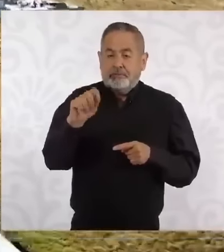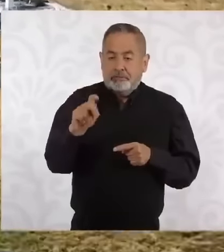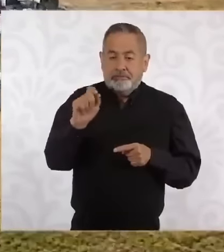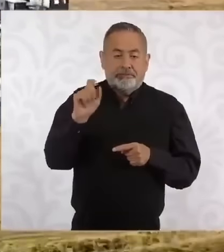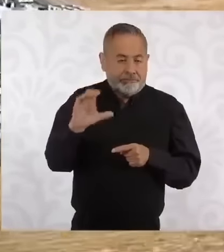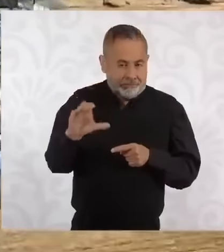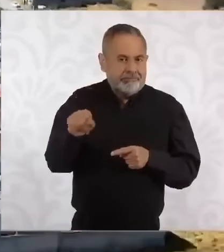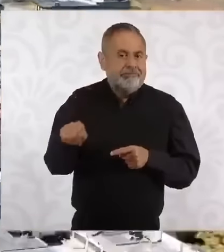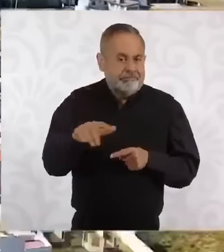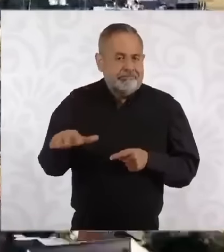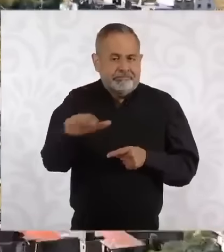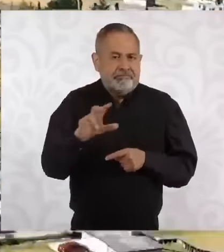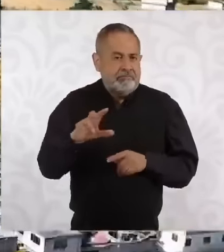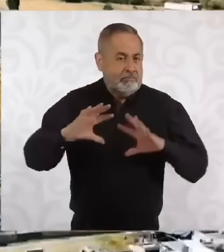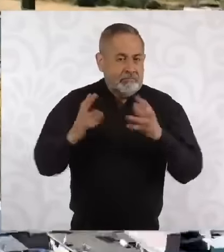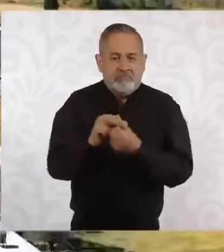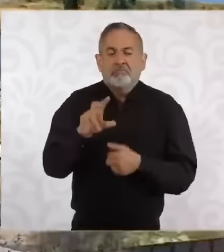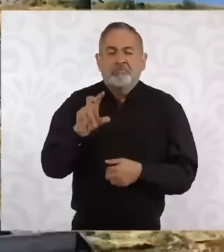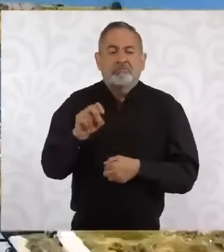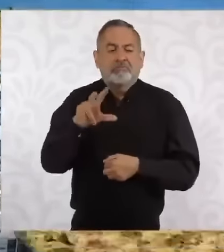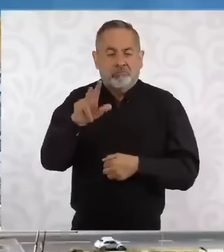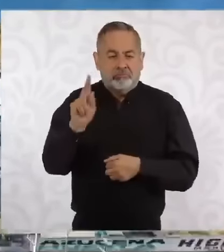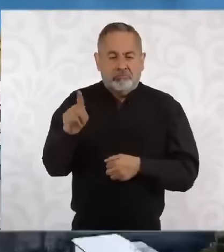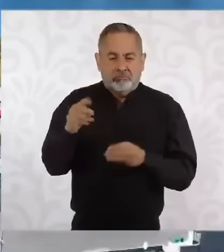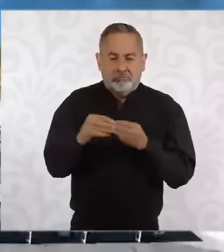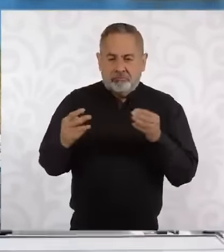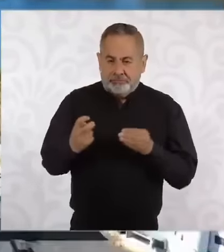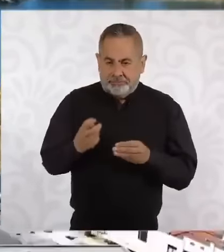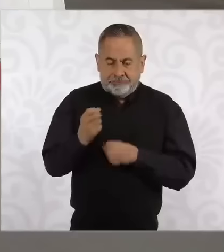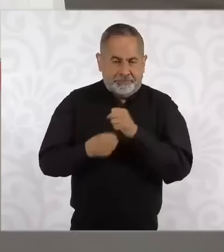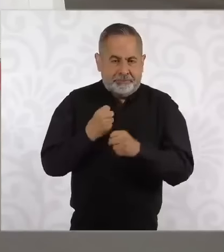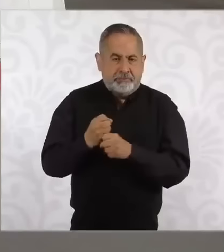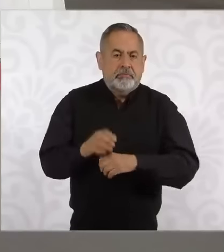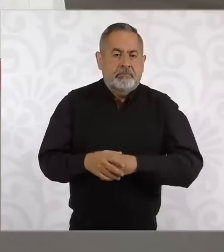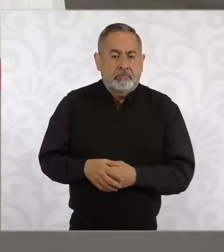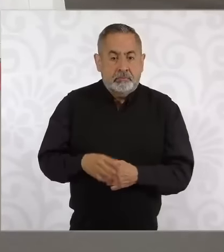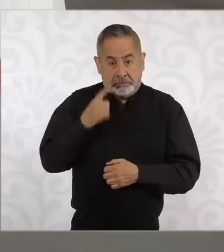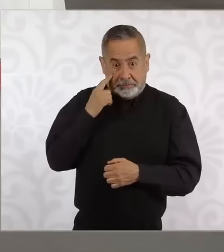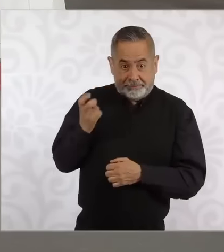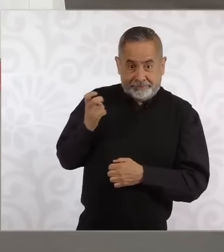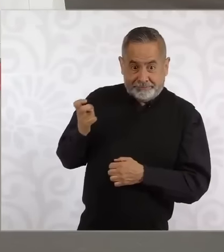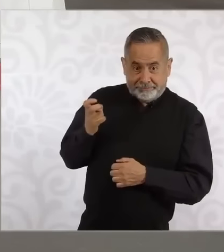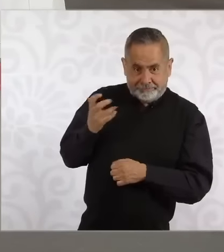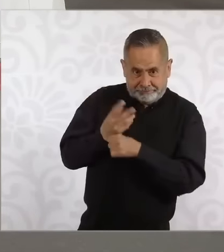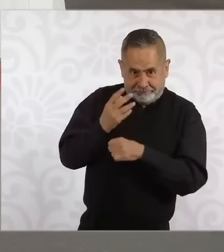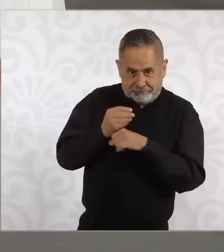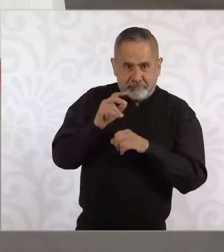son 38 km para este año. La siguiente, esta es una de las estructuras, se construyó un puente y